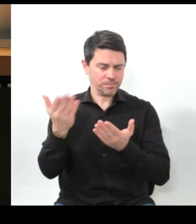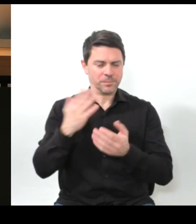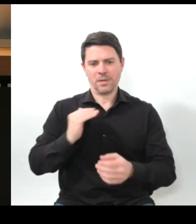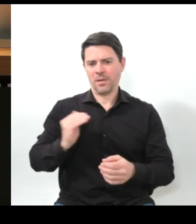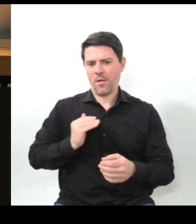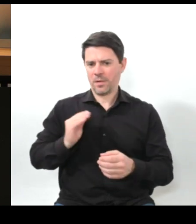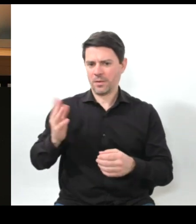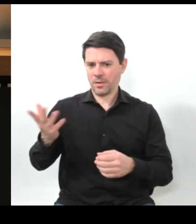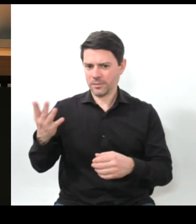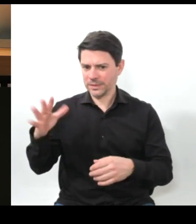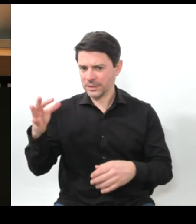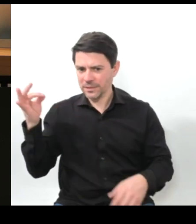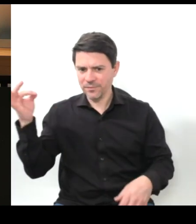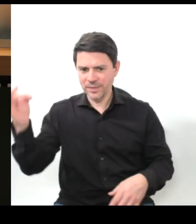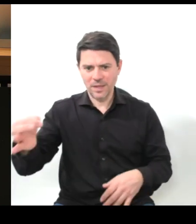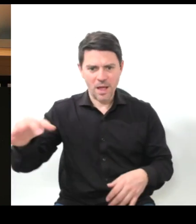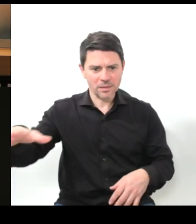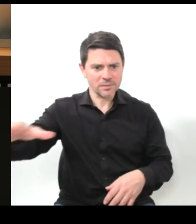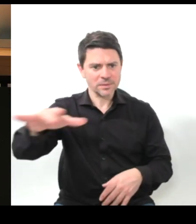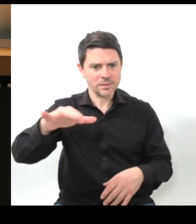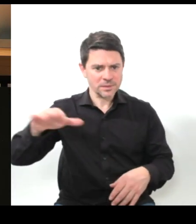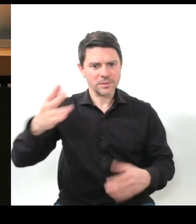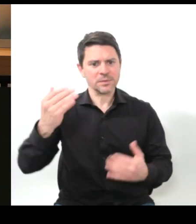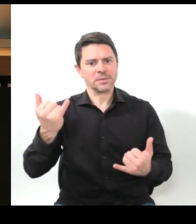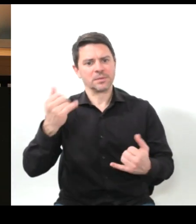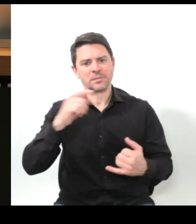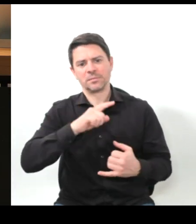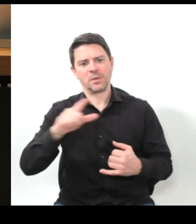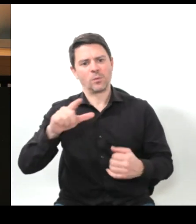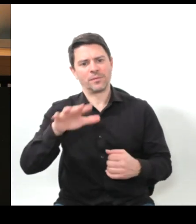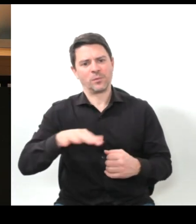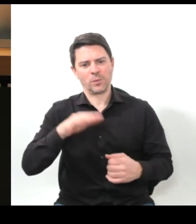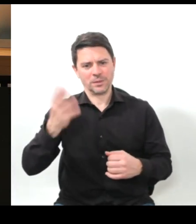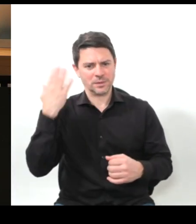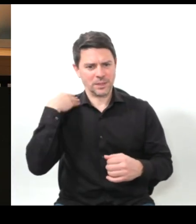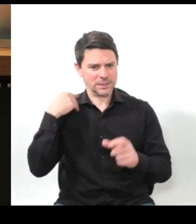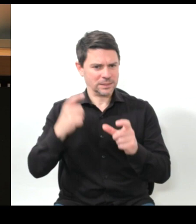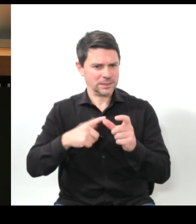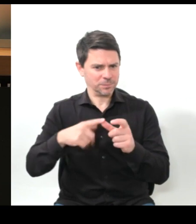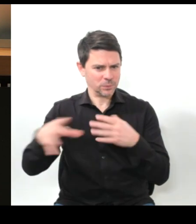Bei zu recht rund zweihunderttausend Studenten haben sie circa 13.800 Wohnheimplätze.